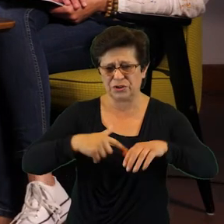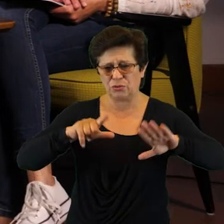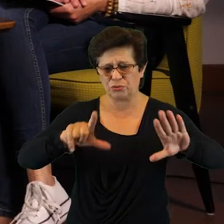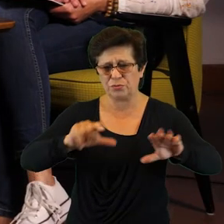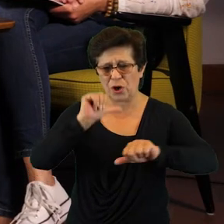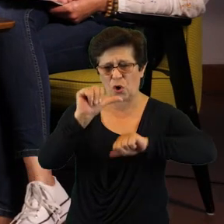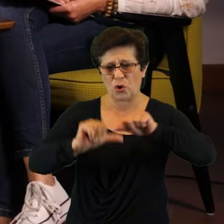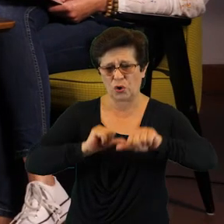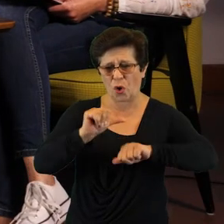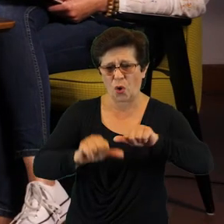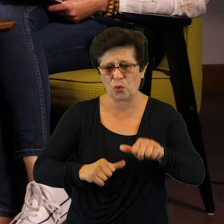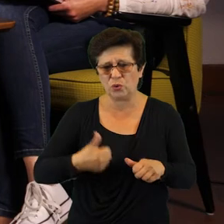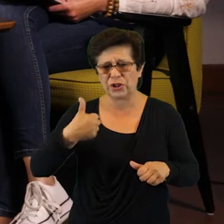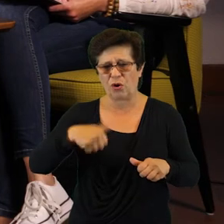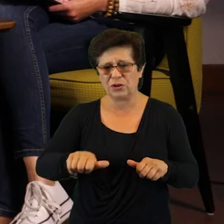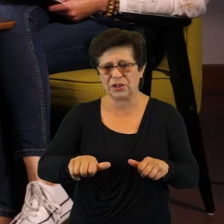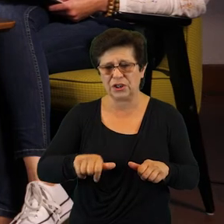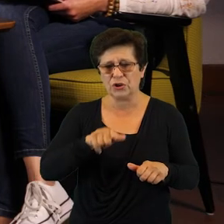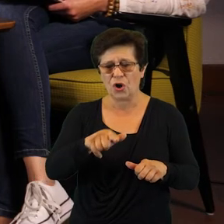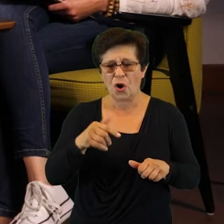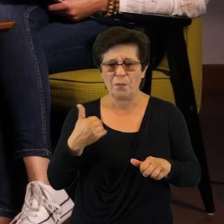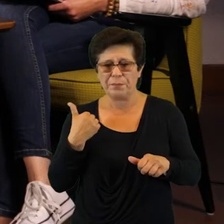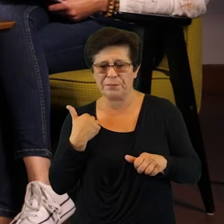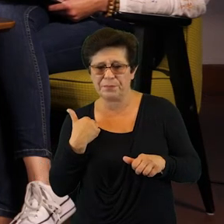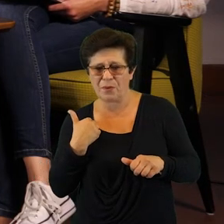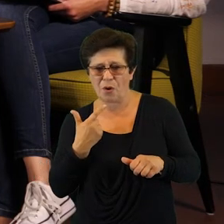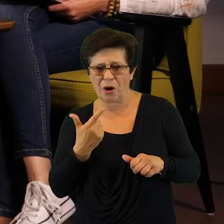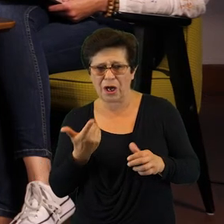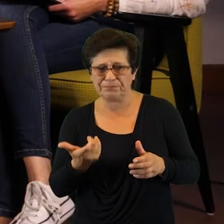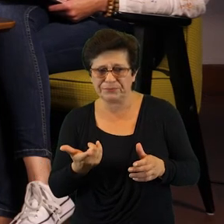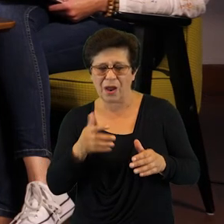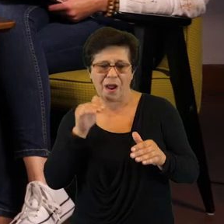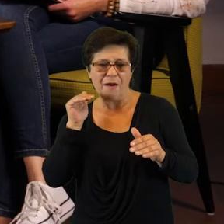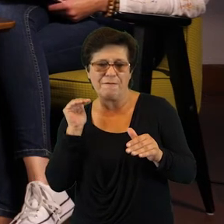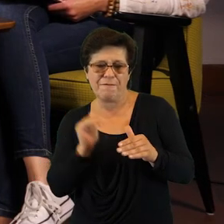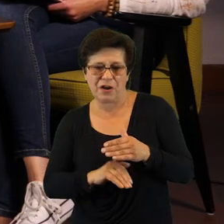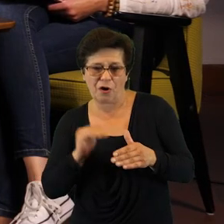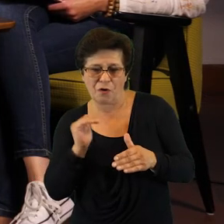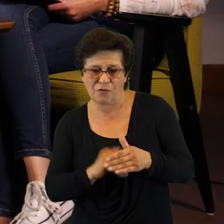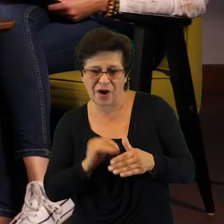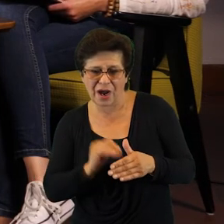właściwie pełniły taką rolę wychowawczą, zwłaszcza wobec młodych ludzi.